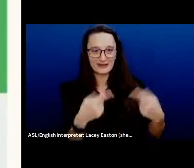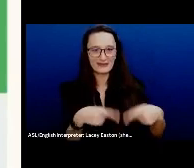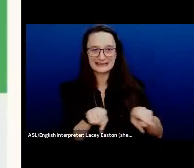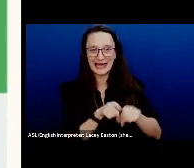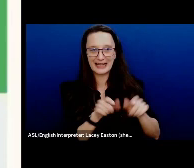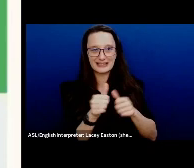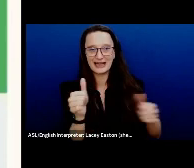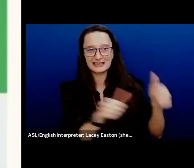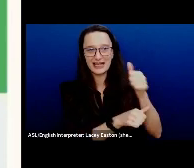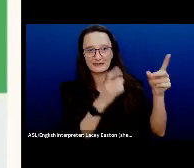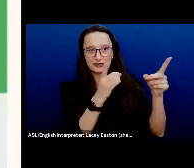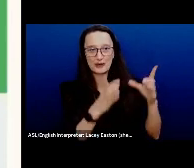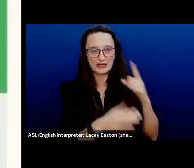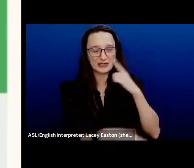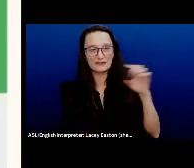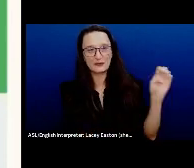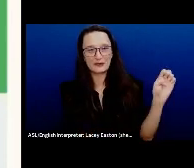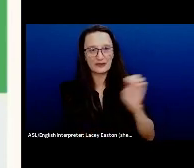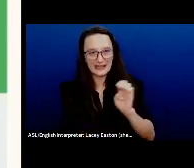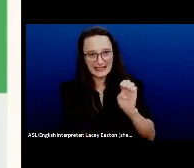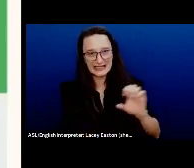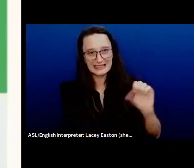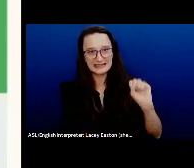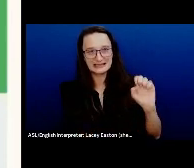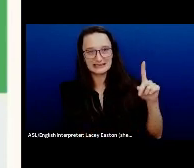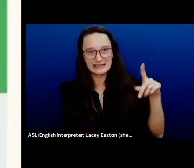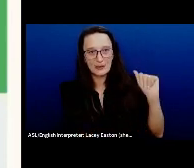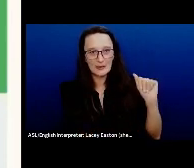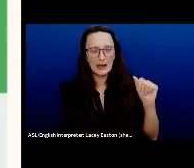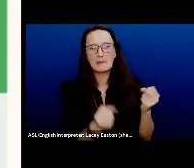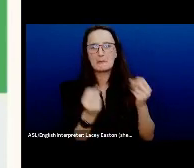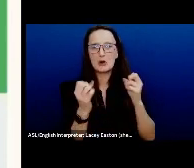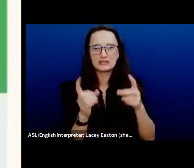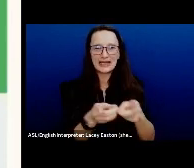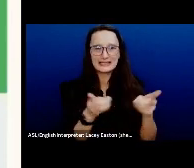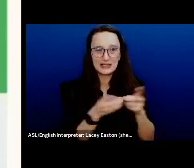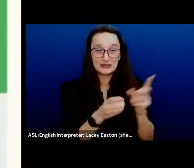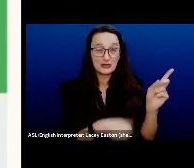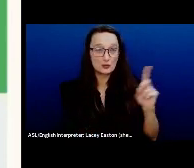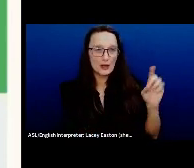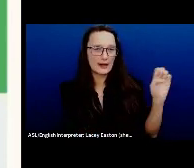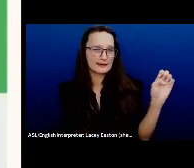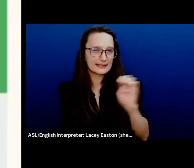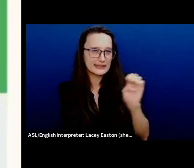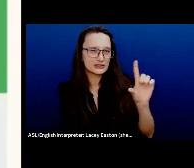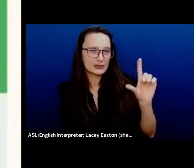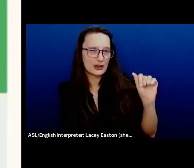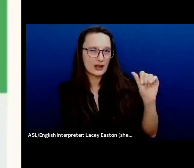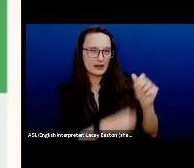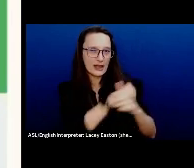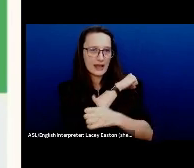Somos un SELPA multi-distrital en el este del condado de Los Ángeles y este año también tengo el privilegio de